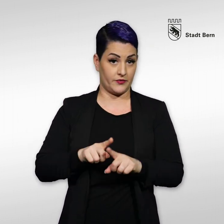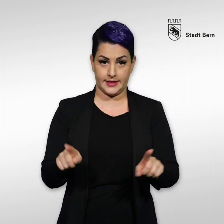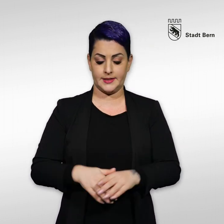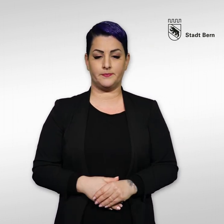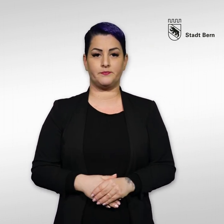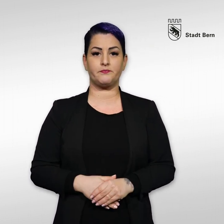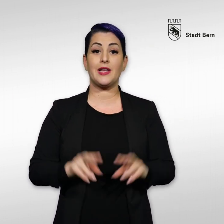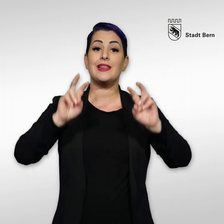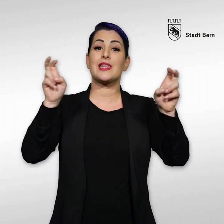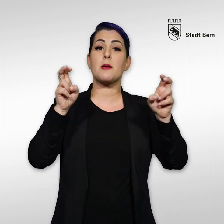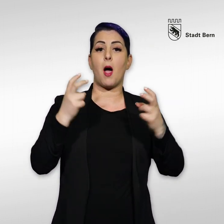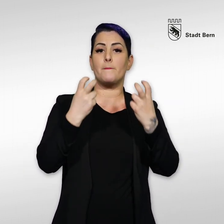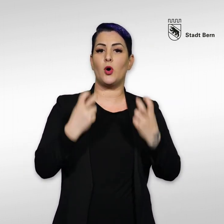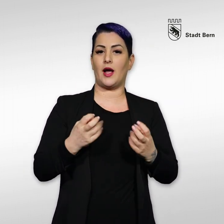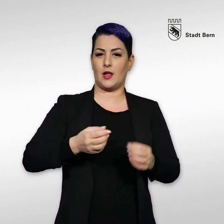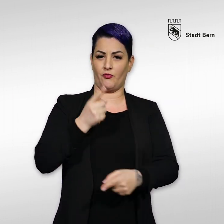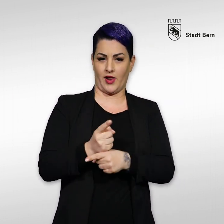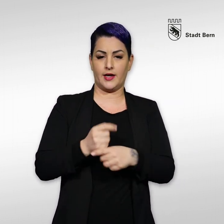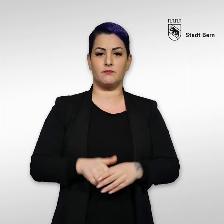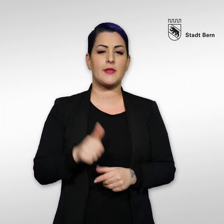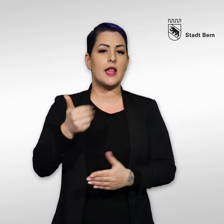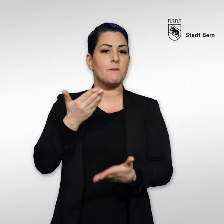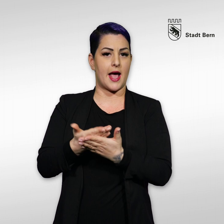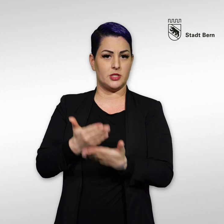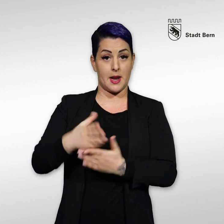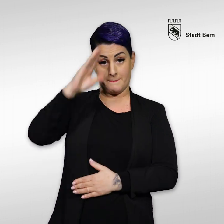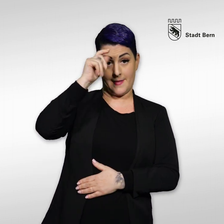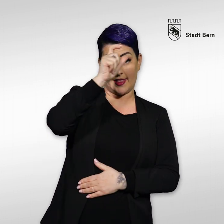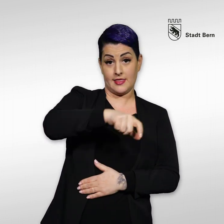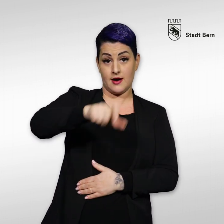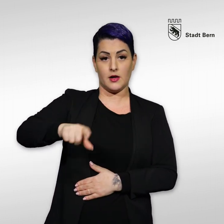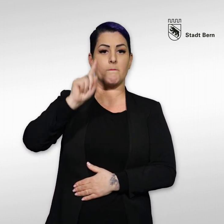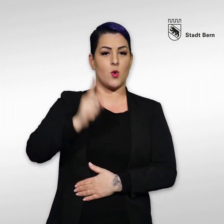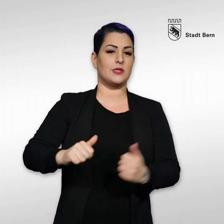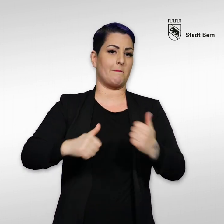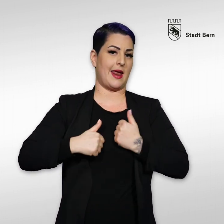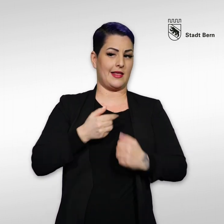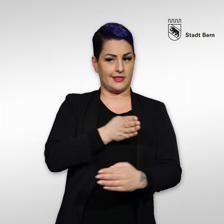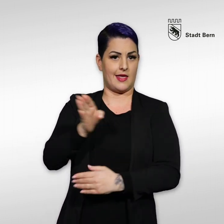Ein Beispiel für eine Bürgerpflicht ist, dass Schweizer Männer Militärdienst leisten müssen.